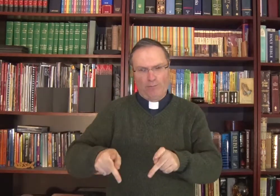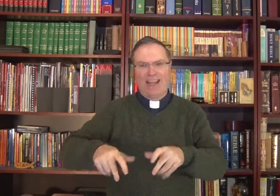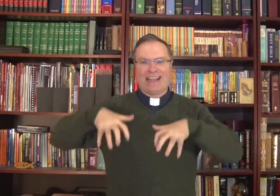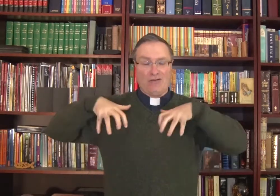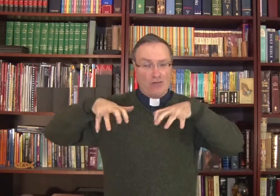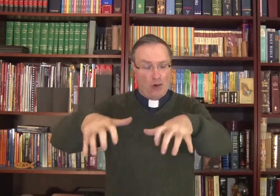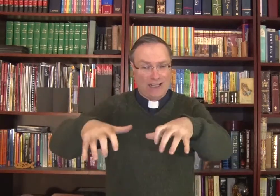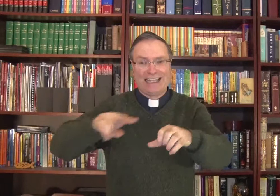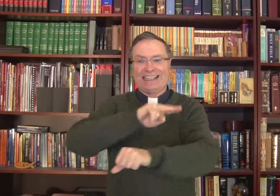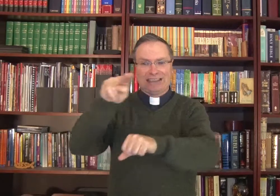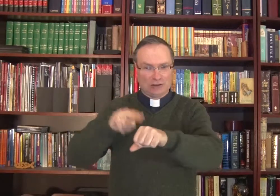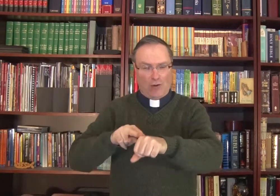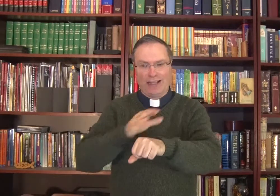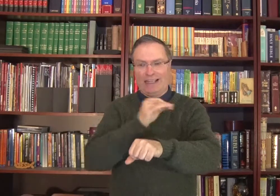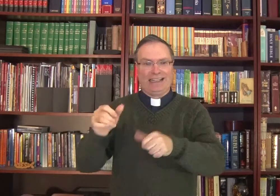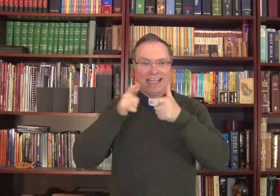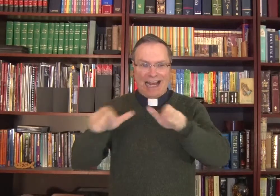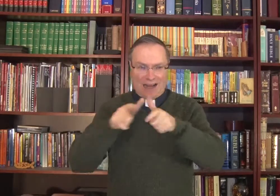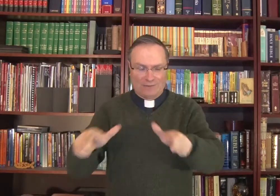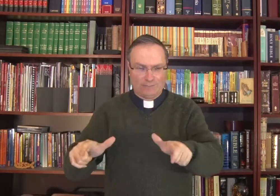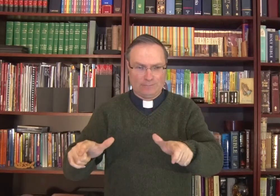des foules, des nations et des langues.